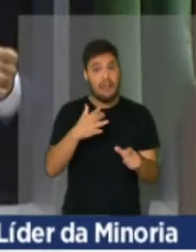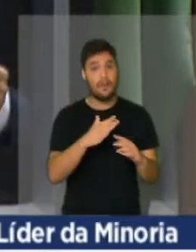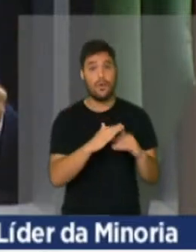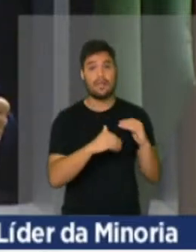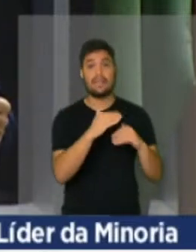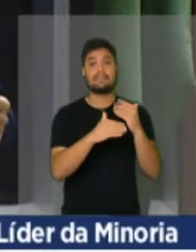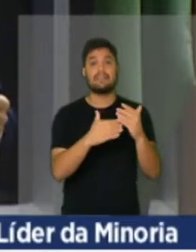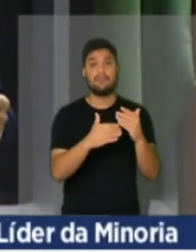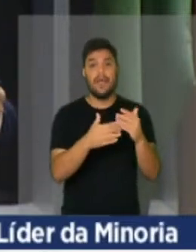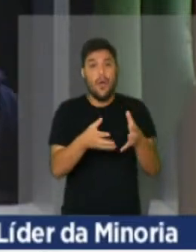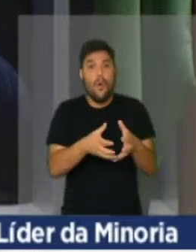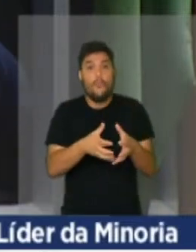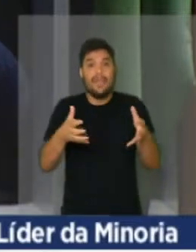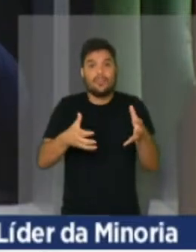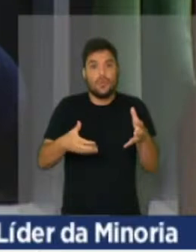DEPUTADO OTONI A CARCAÇA DE FRANGO ESTÁ CUSTANDO 9 REAIS.